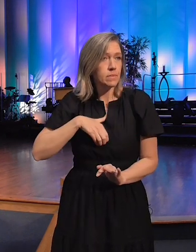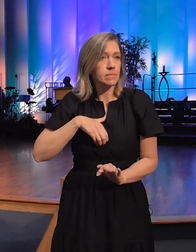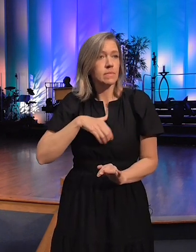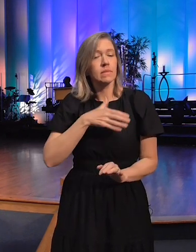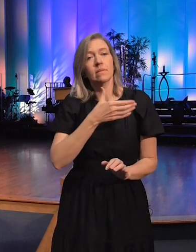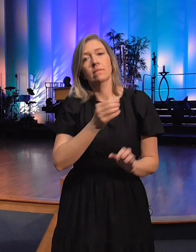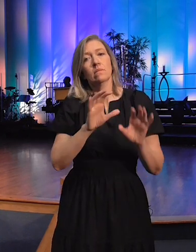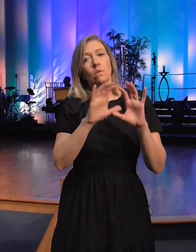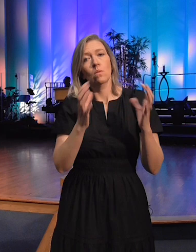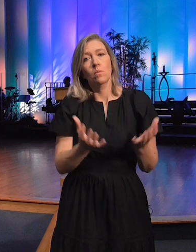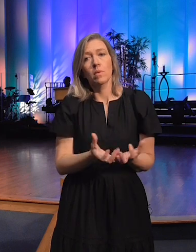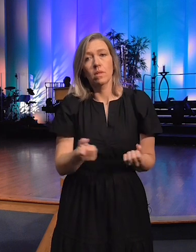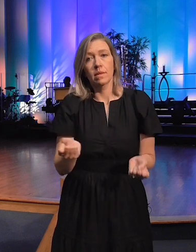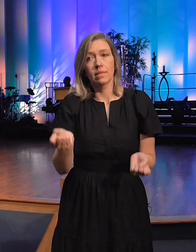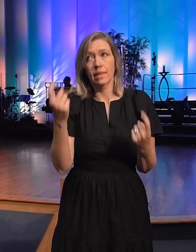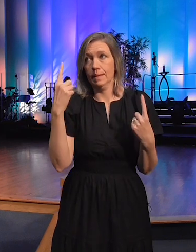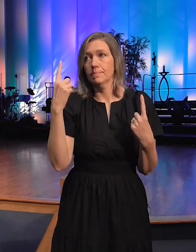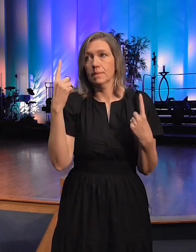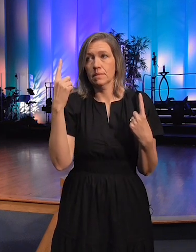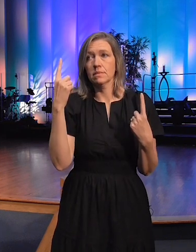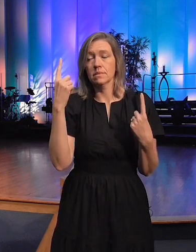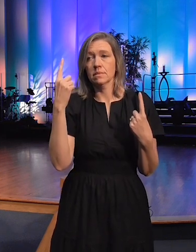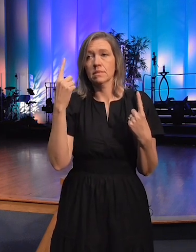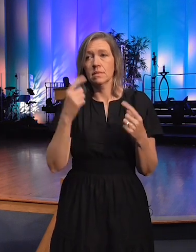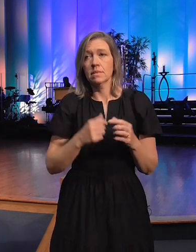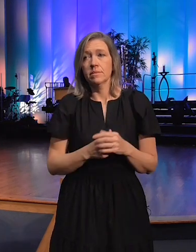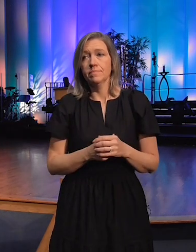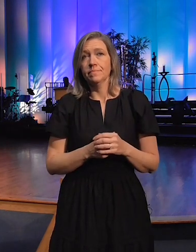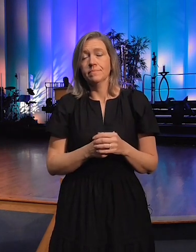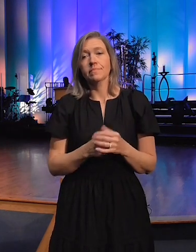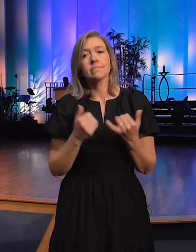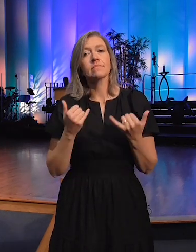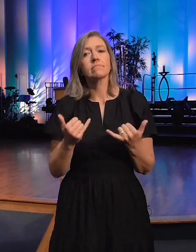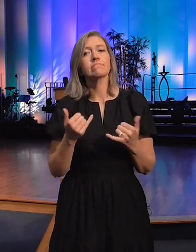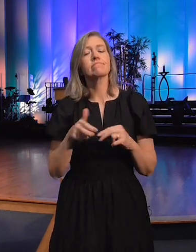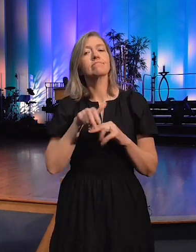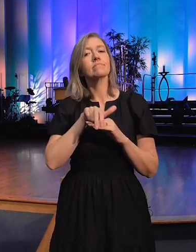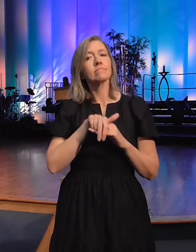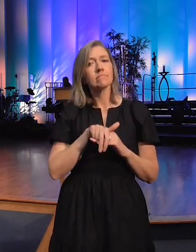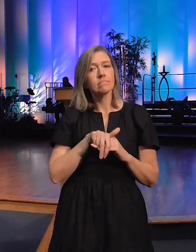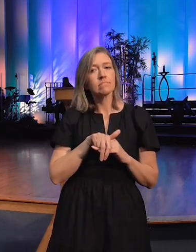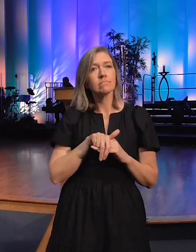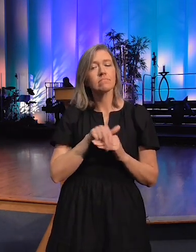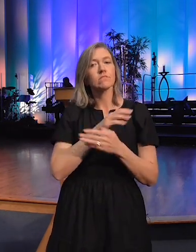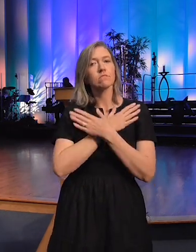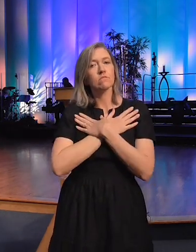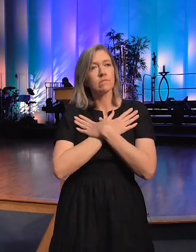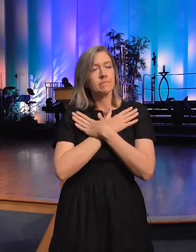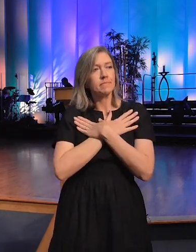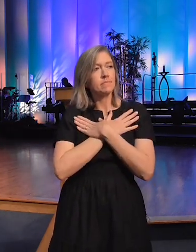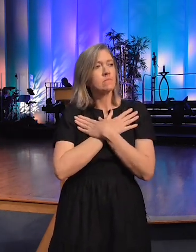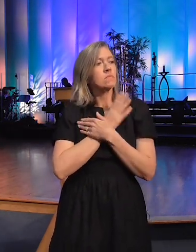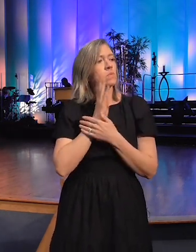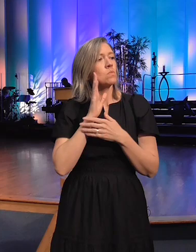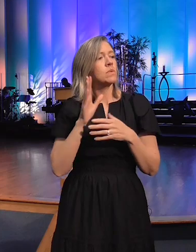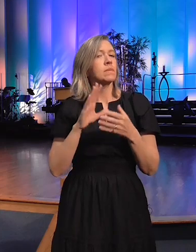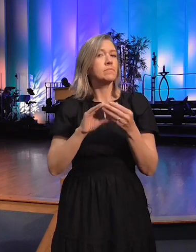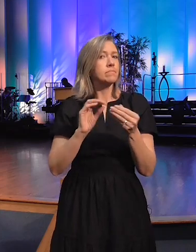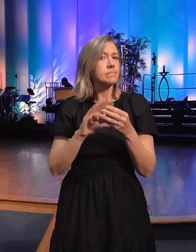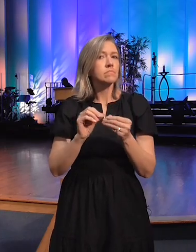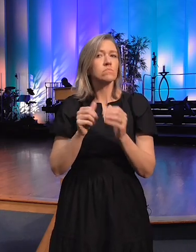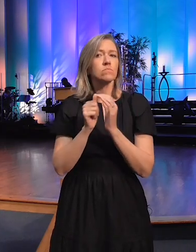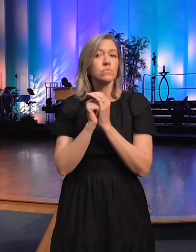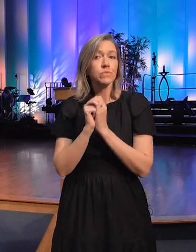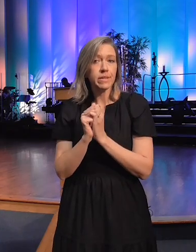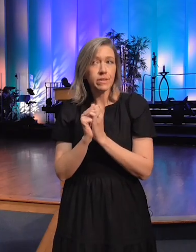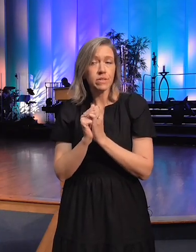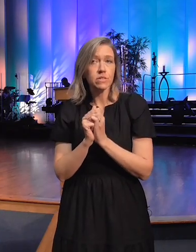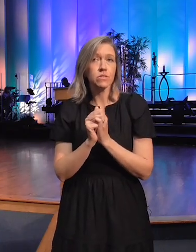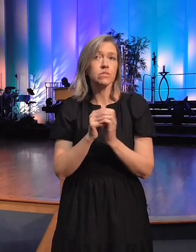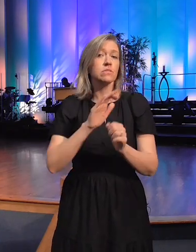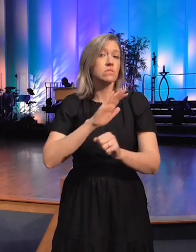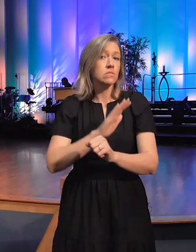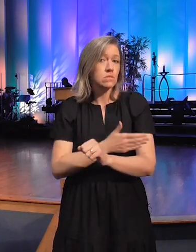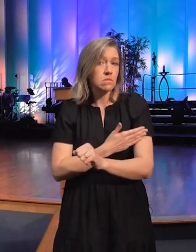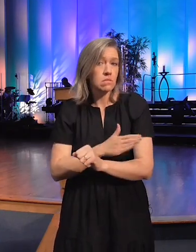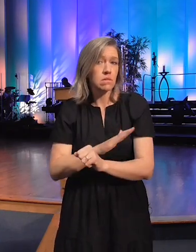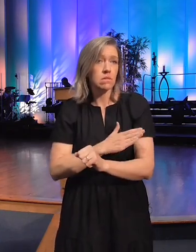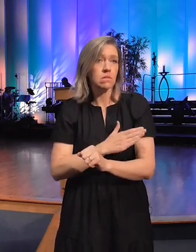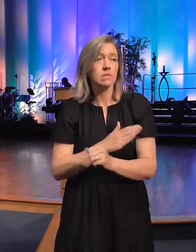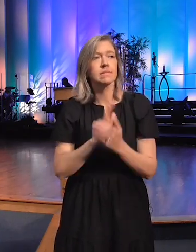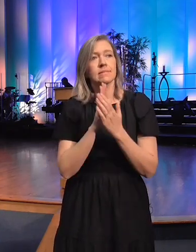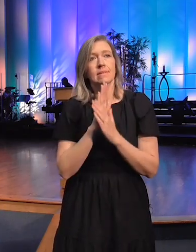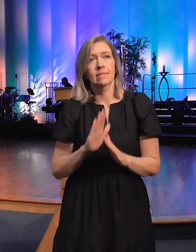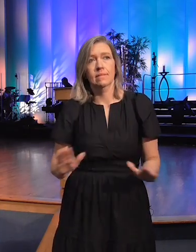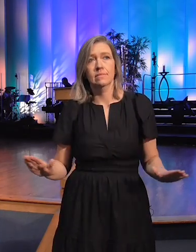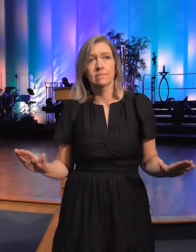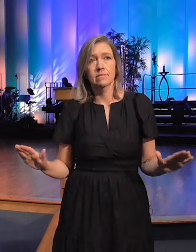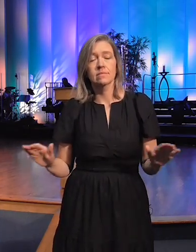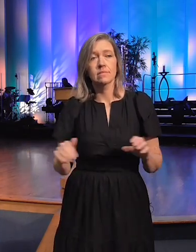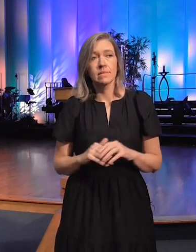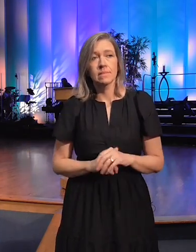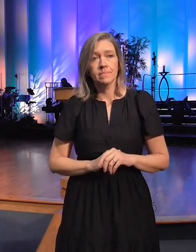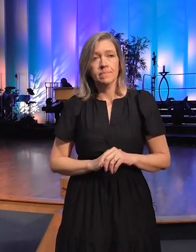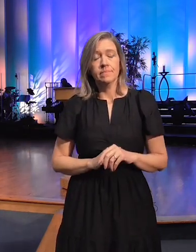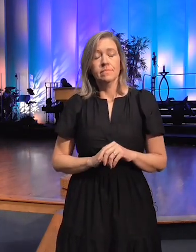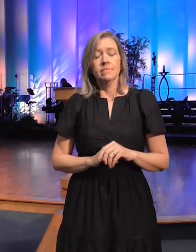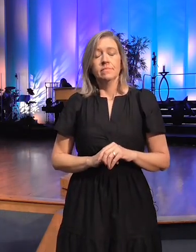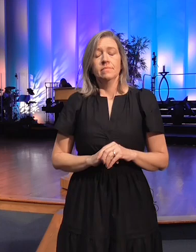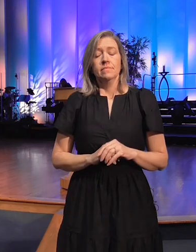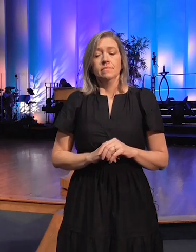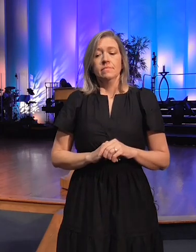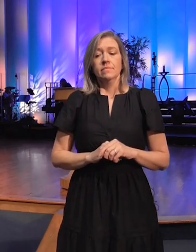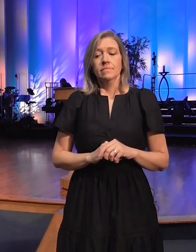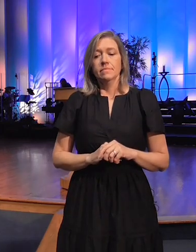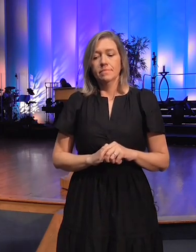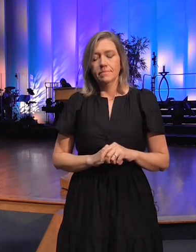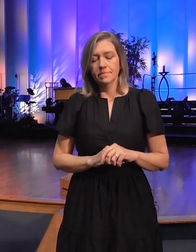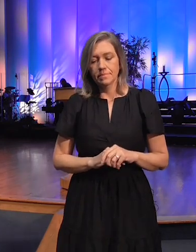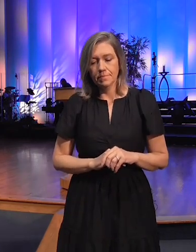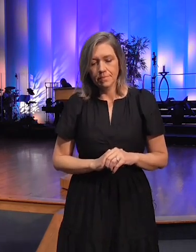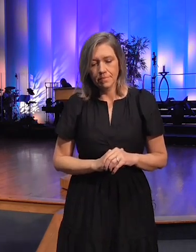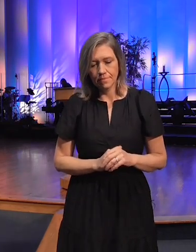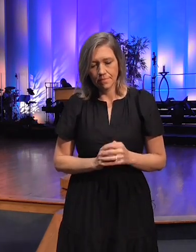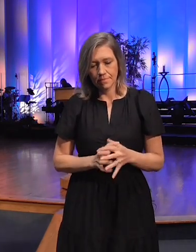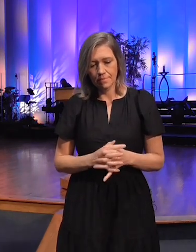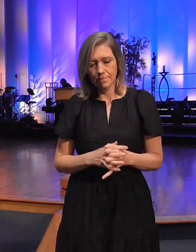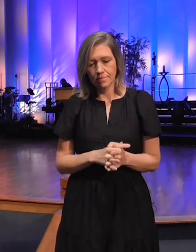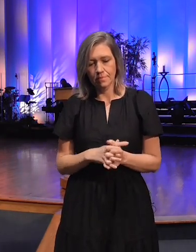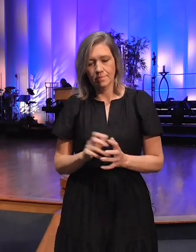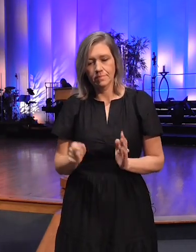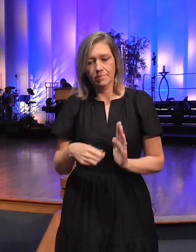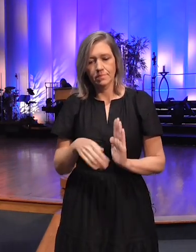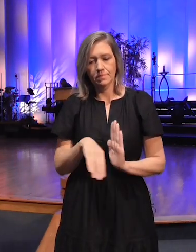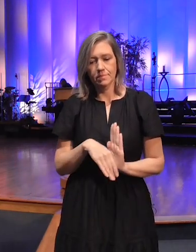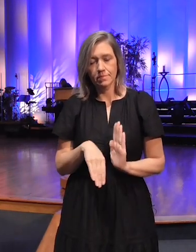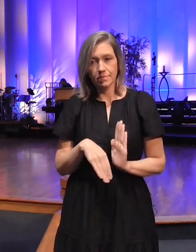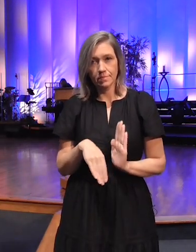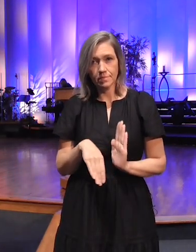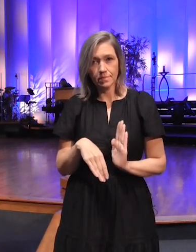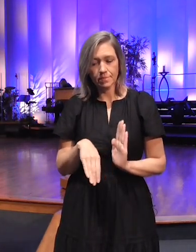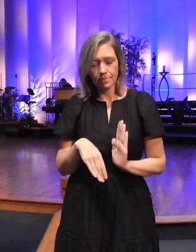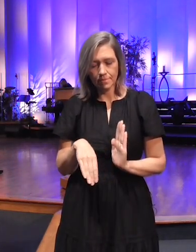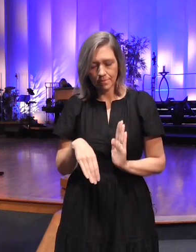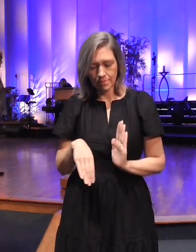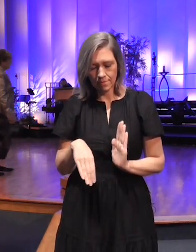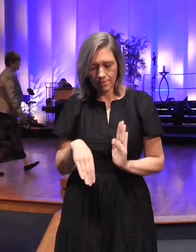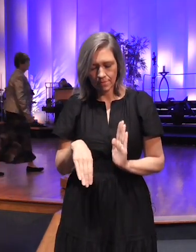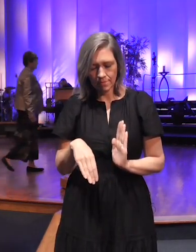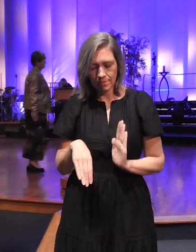y la iluminación global, así que ahora siéntense, tendremos una oración, una canción y silencio